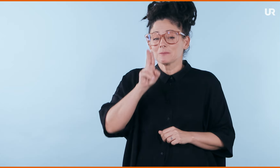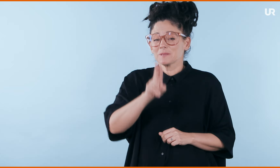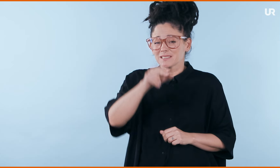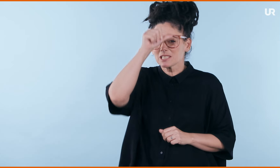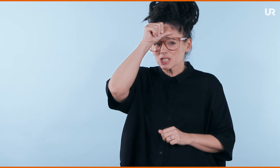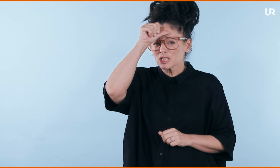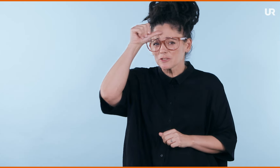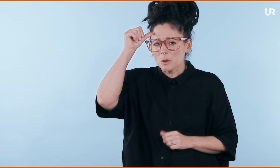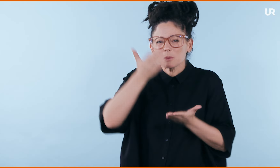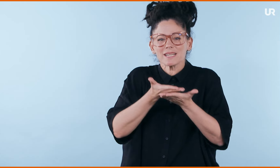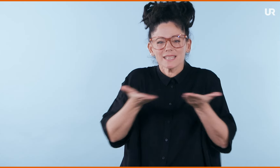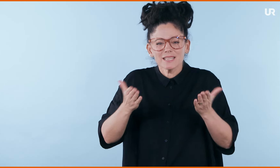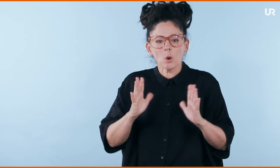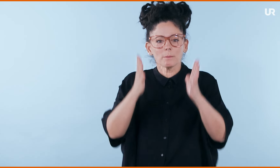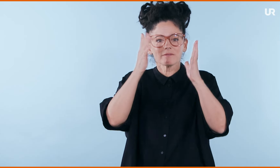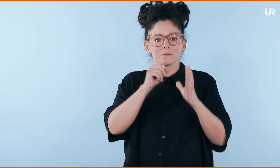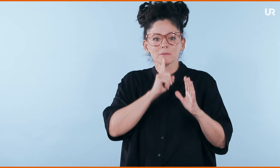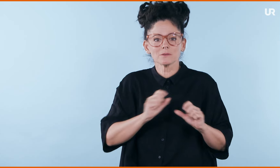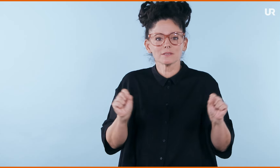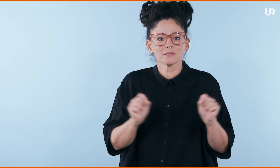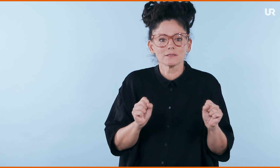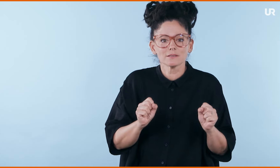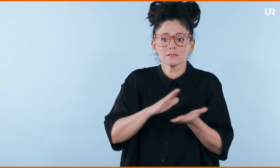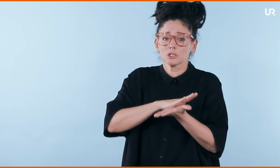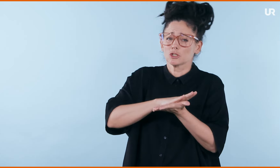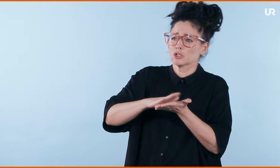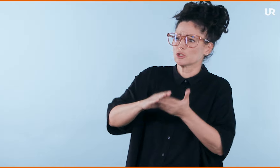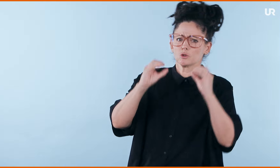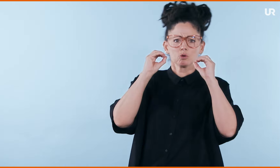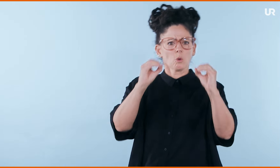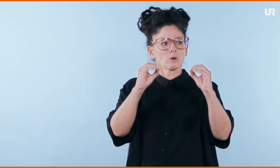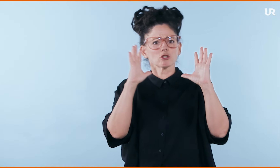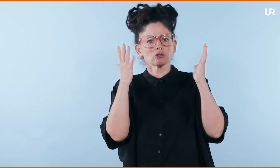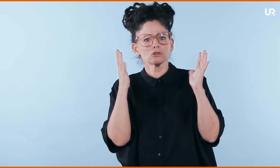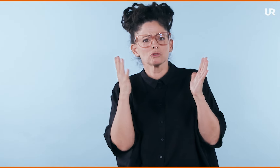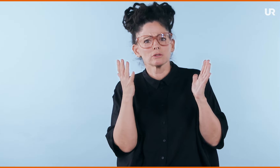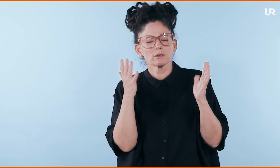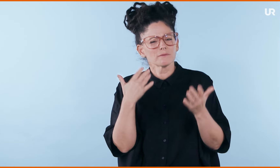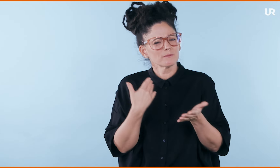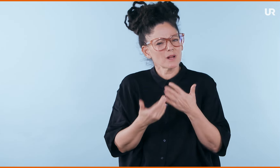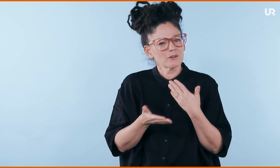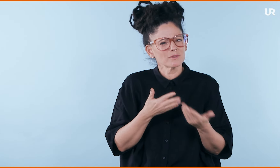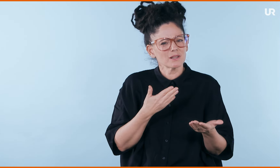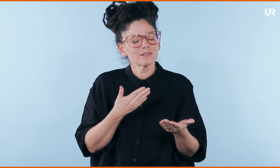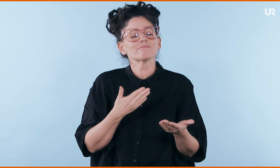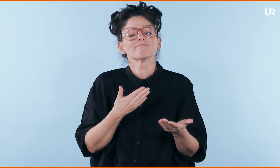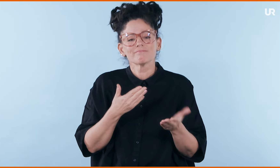Det är jättesvårt att INTE uppleva minoritetsstress. Varför det?